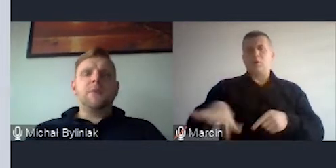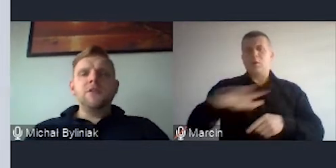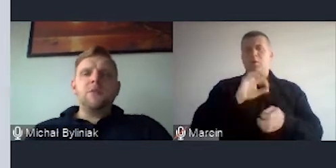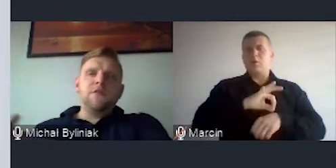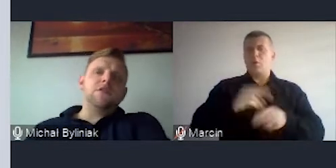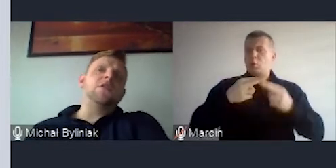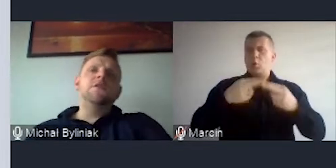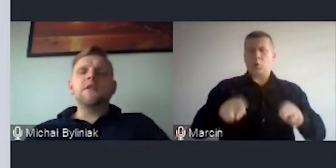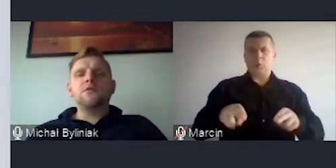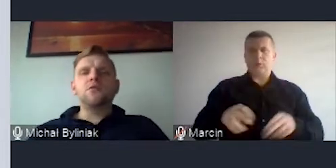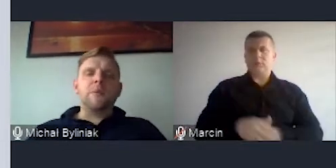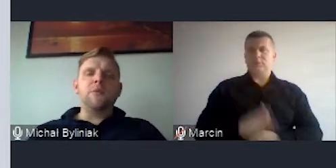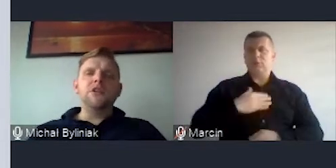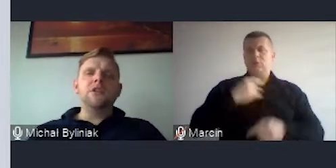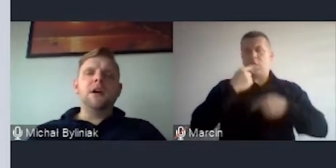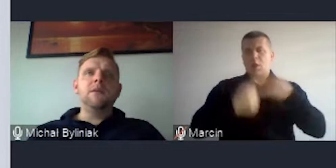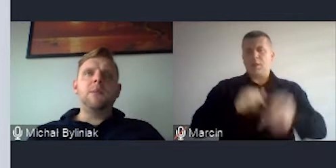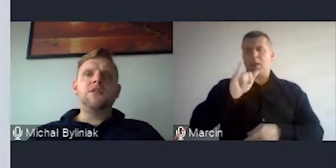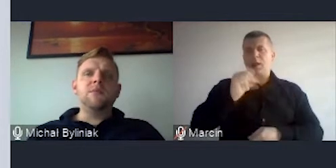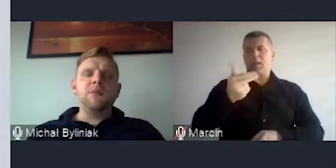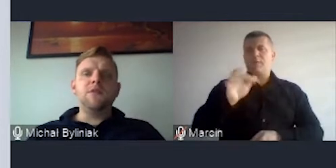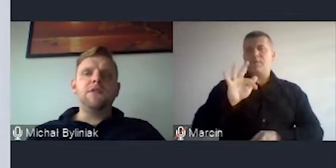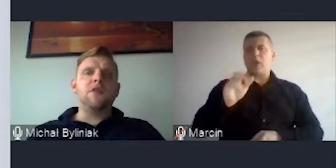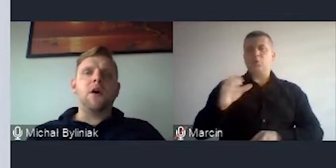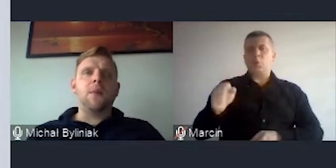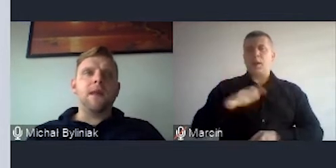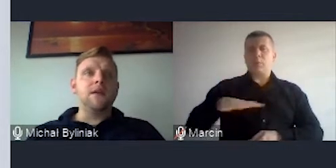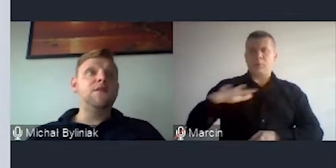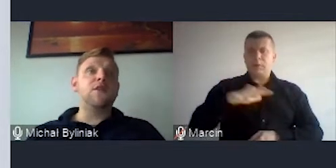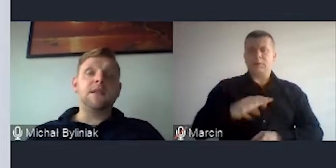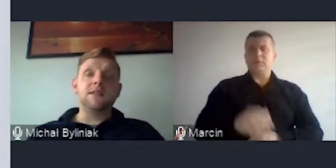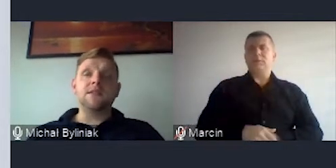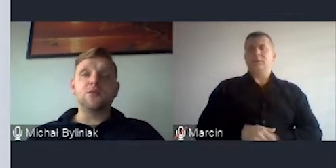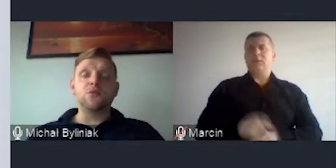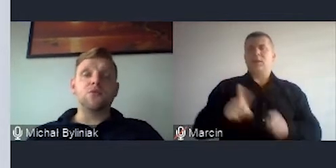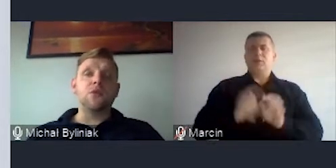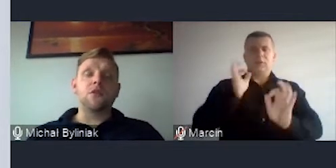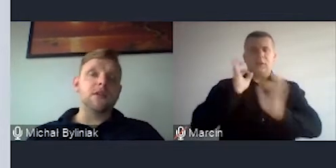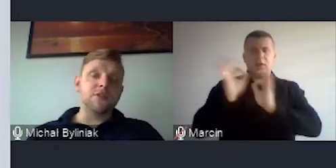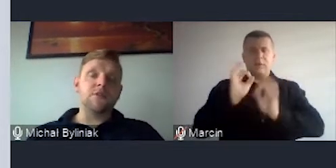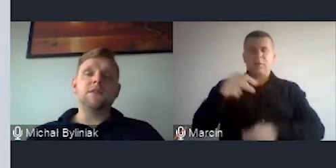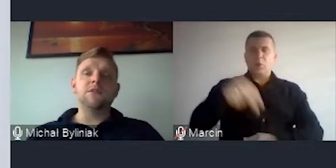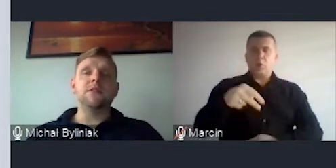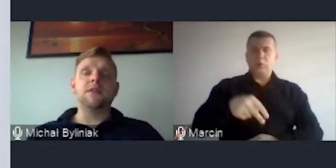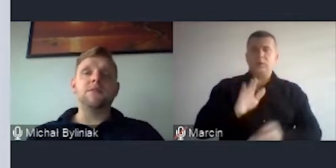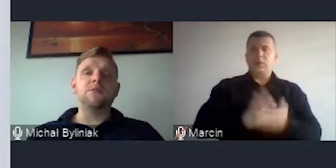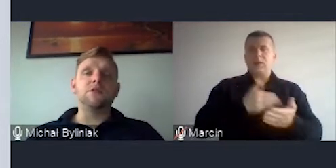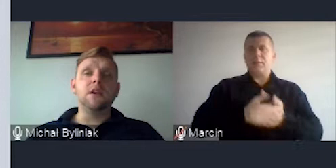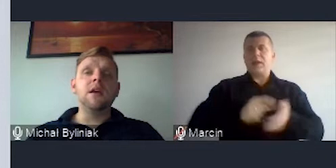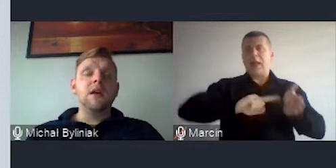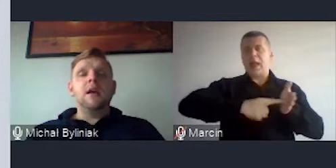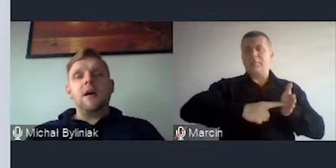Będziemy mówić o infrastrukturze publicznej, będziemy mówić o informatyzacji usług, na przykład administracji publicznej,